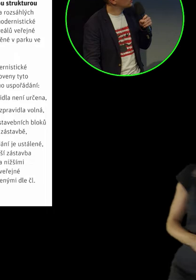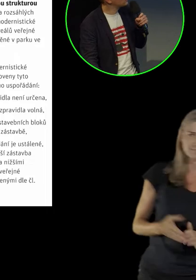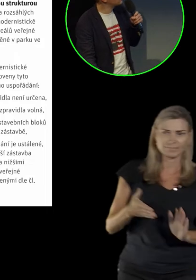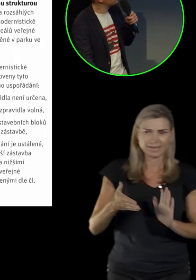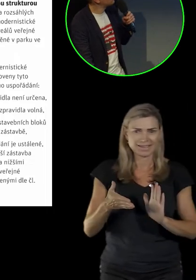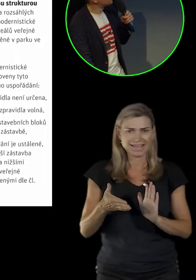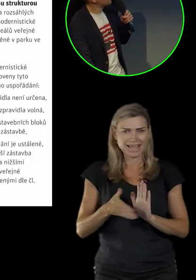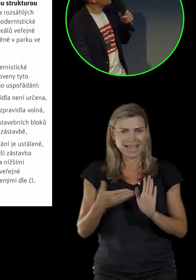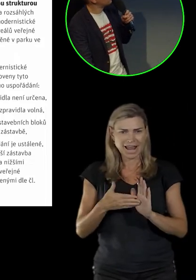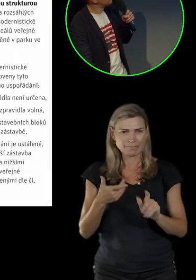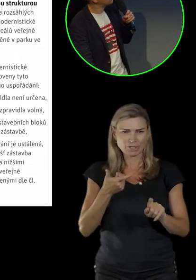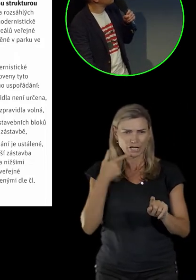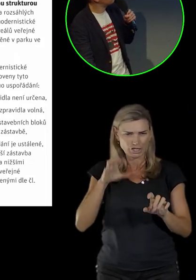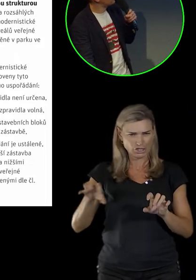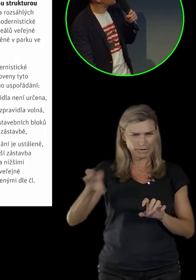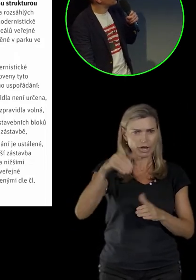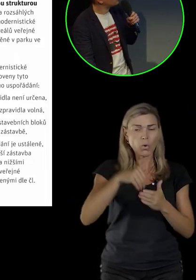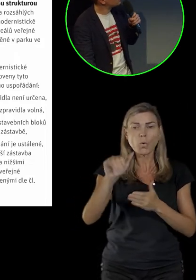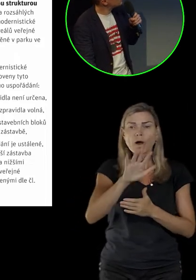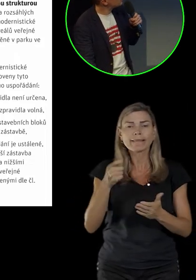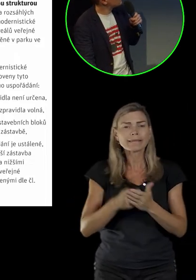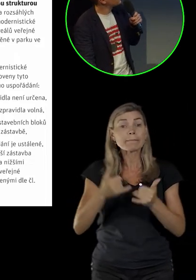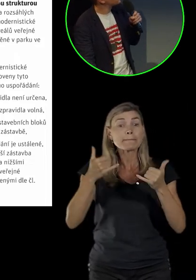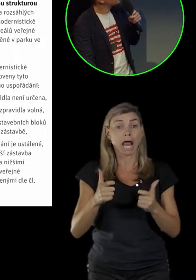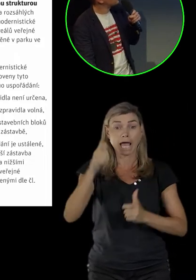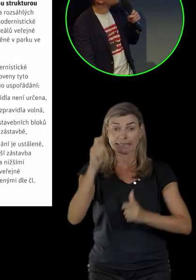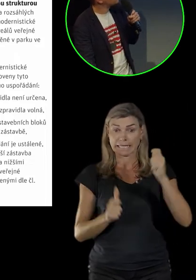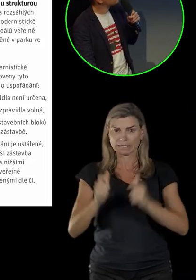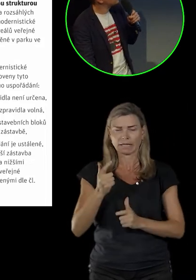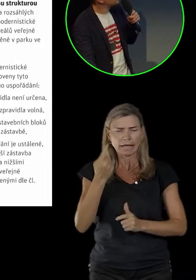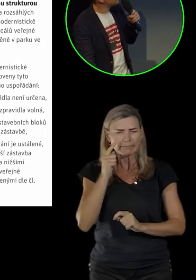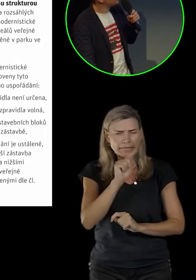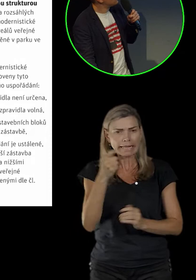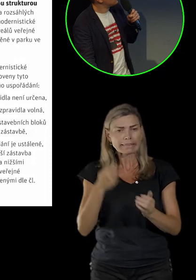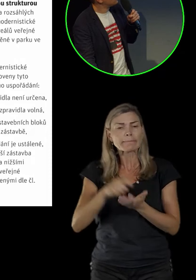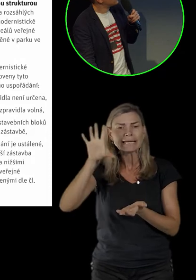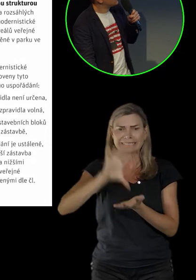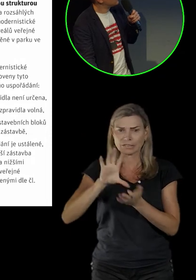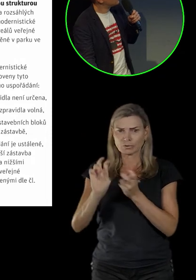Lokality sídlišť v Praze. Vidíte, že jsou některé poměrně daleko od centra a vytváří prstenec.